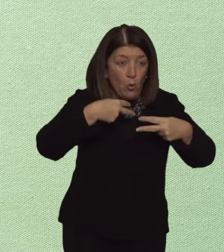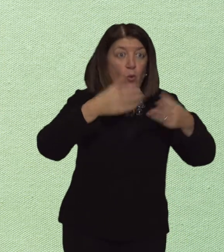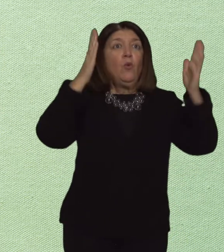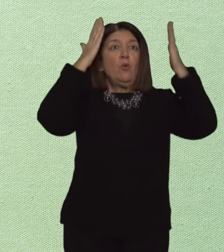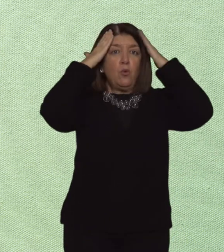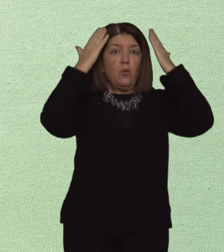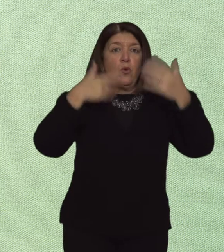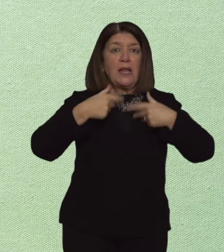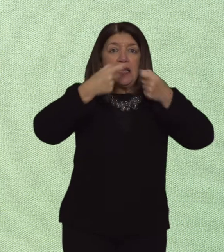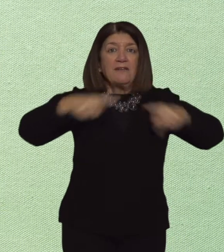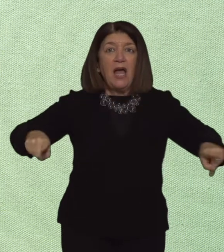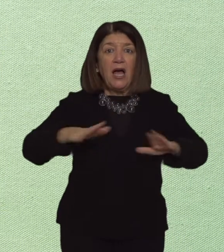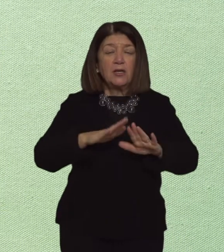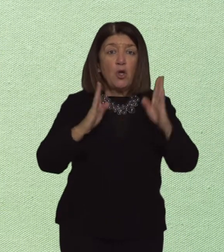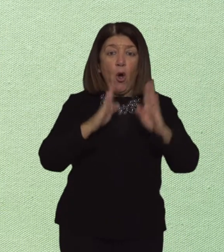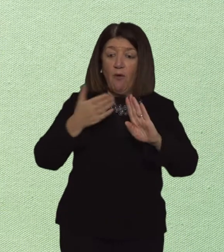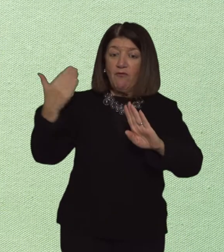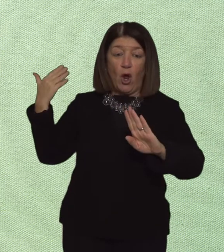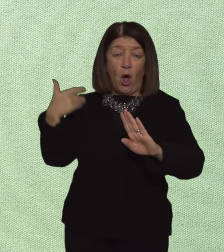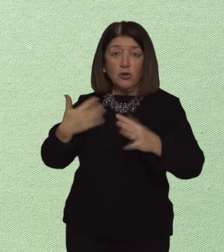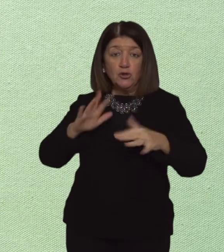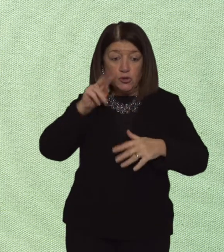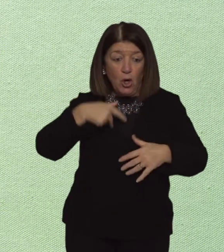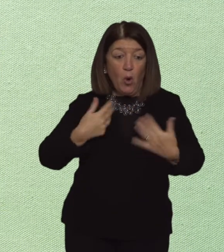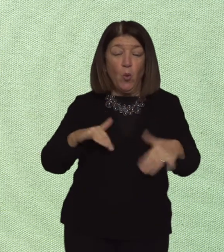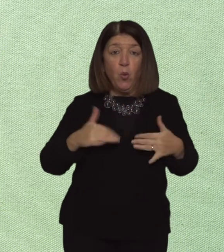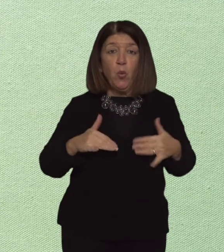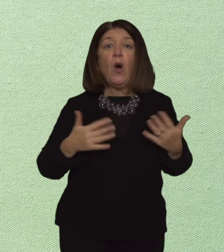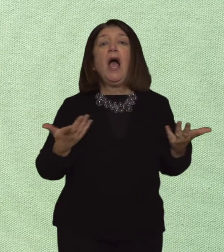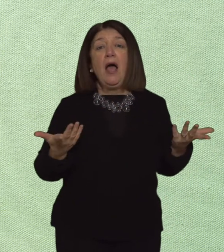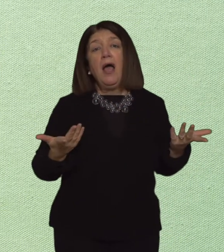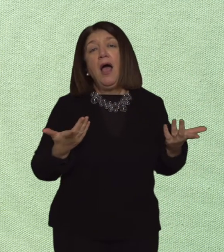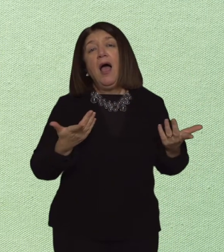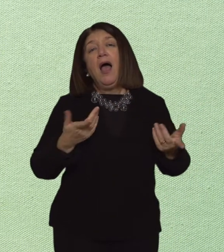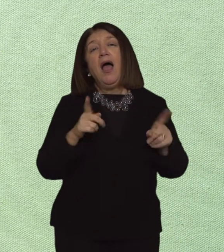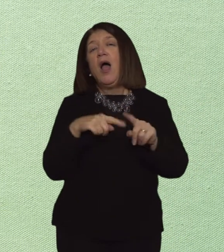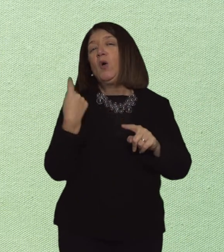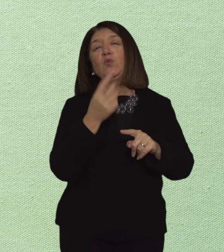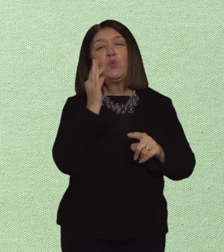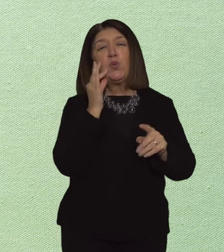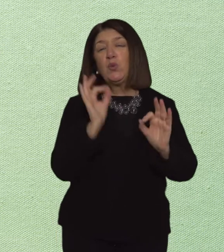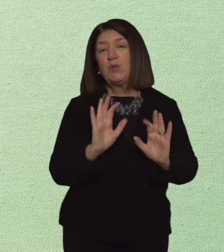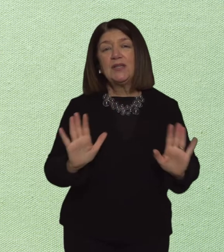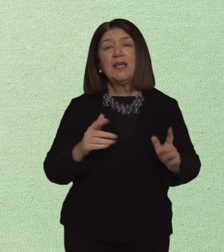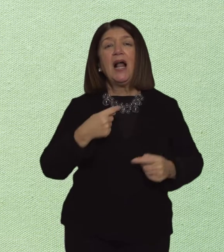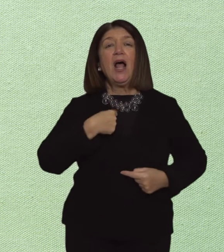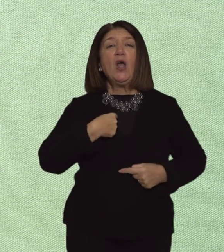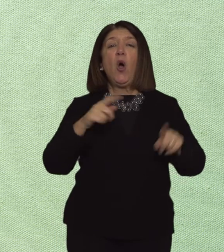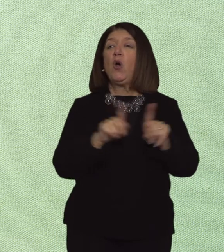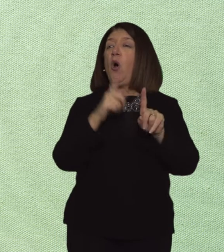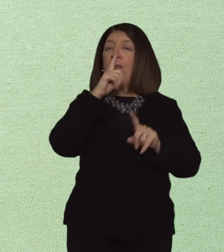certo, come tutti quanti, non credo di avere esperienze più o meno speciali degli altri. Ho